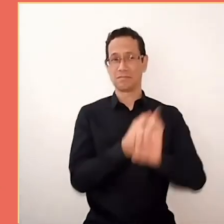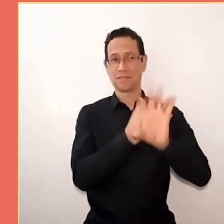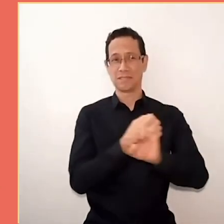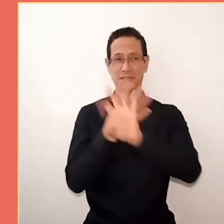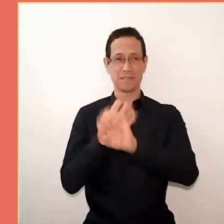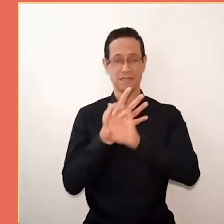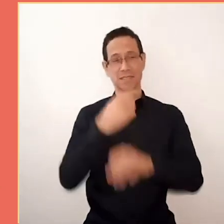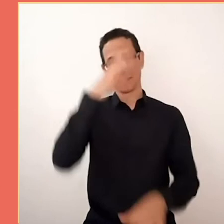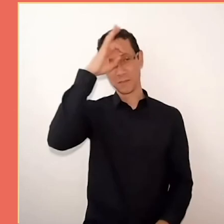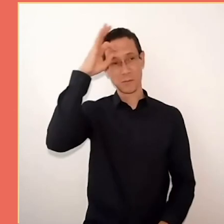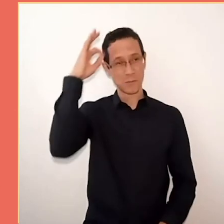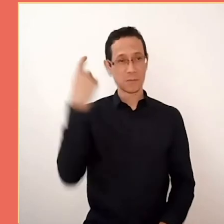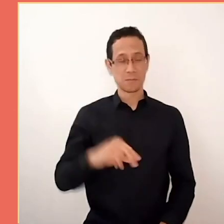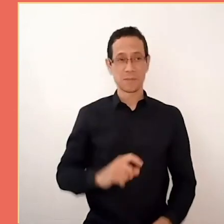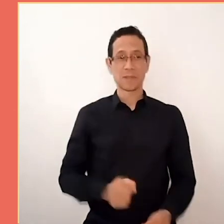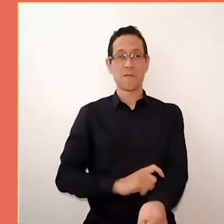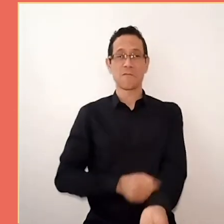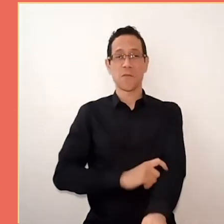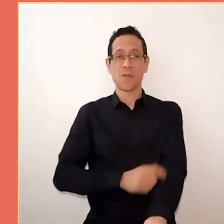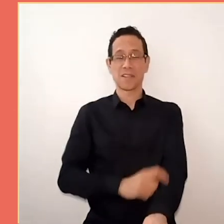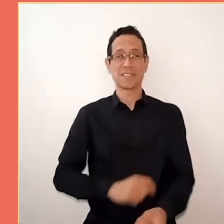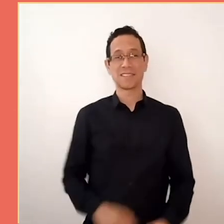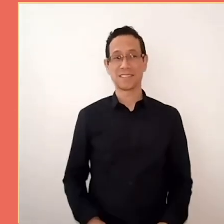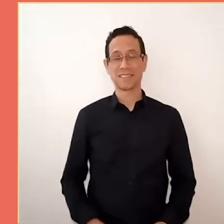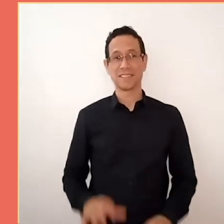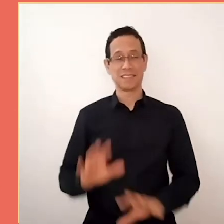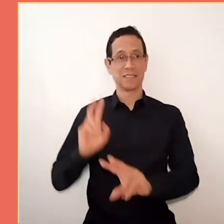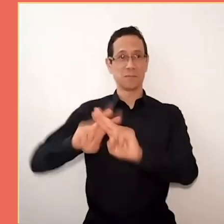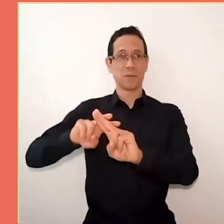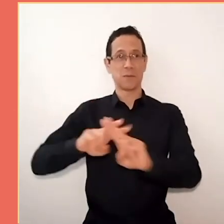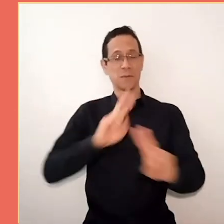A gente fica até nervosa cada vez que alguém congela ou tem algum problema na voz.